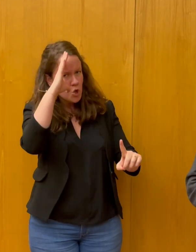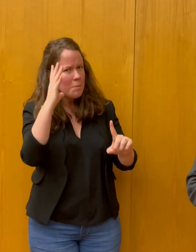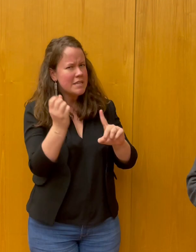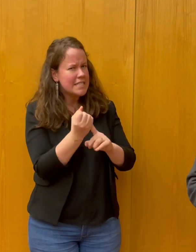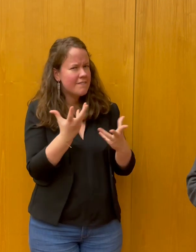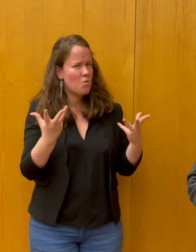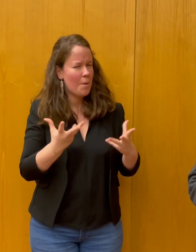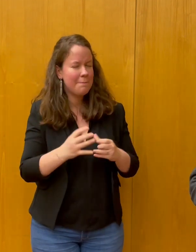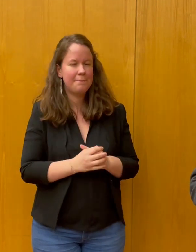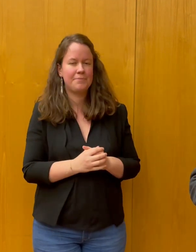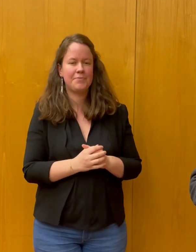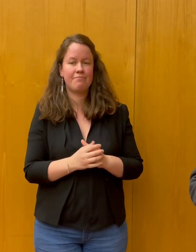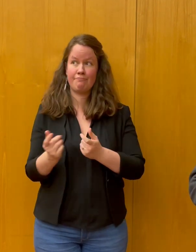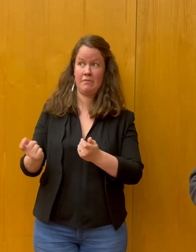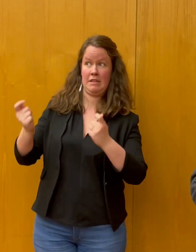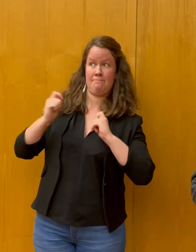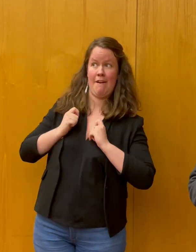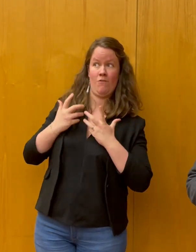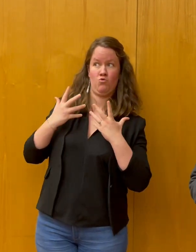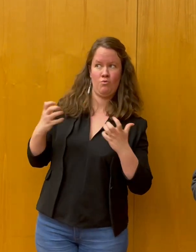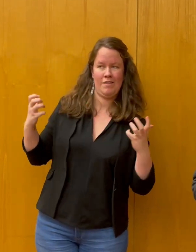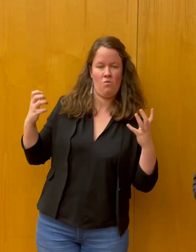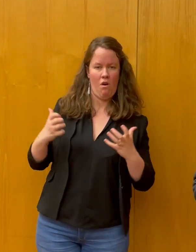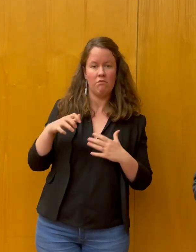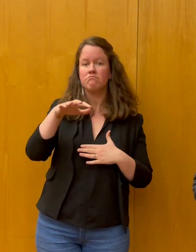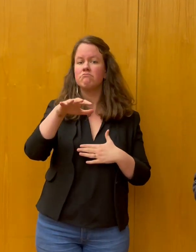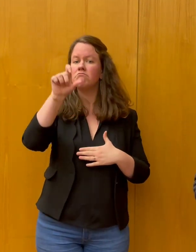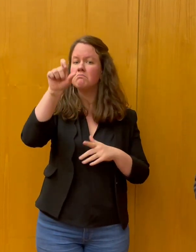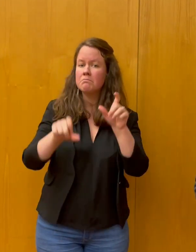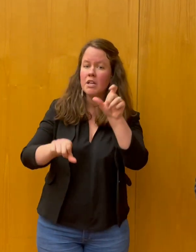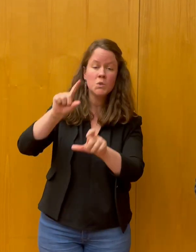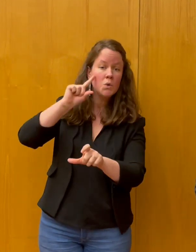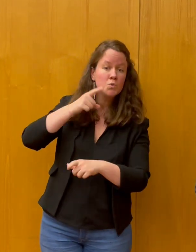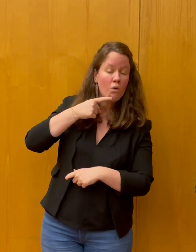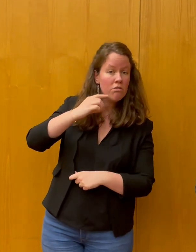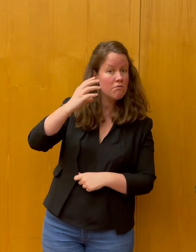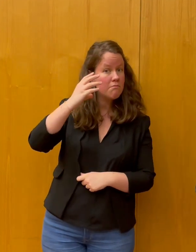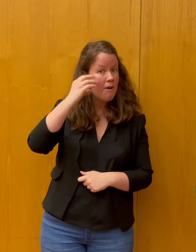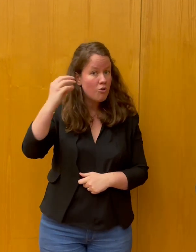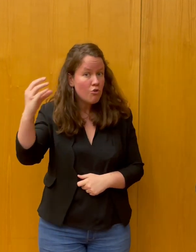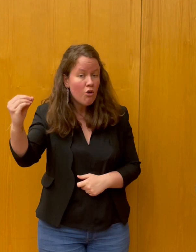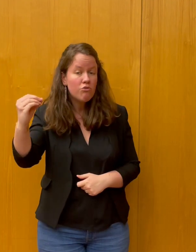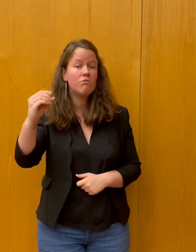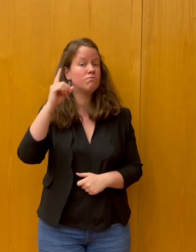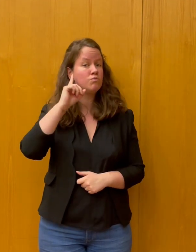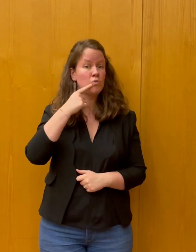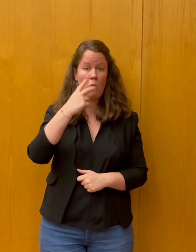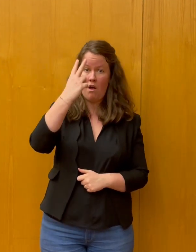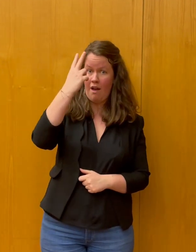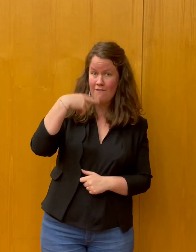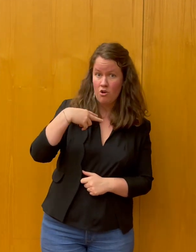pour que les personnes sourdes, les personnes malentendantes, les personnes sourdaveugles et les personnes aphasiques,